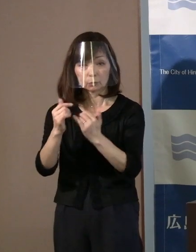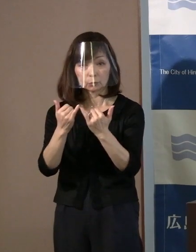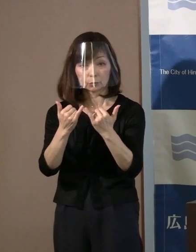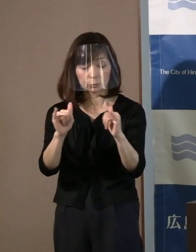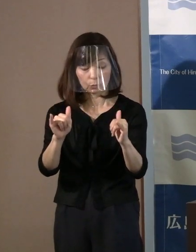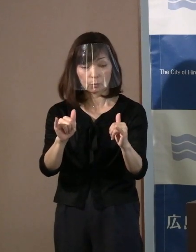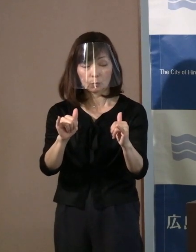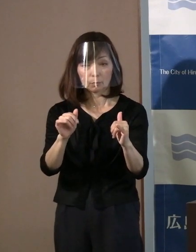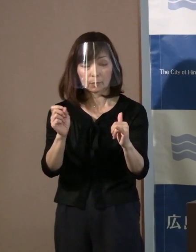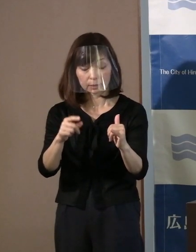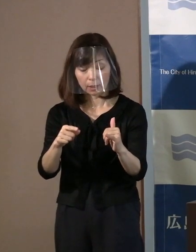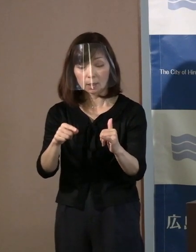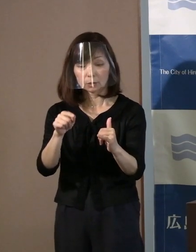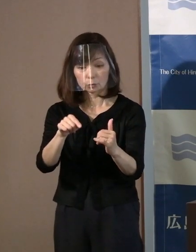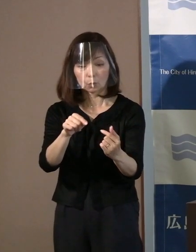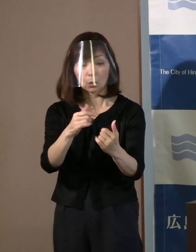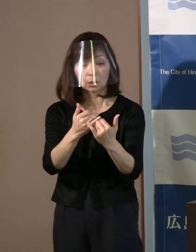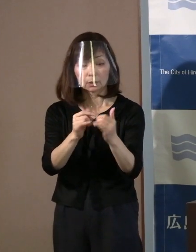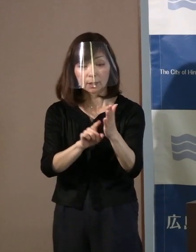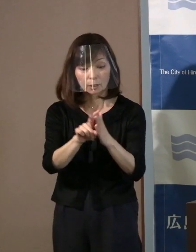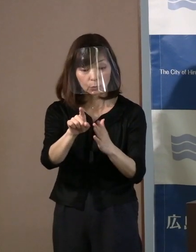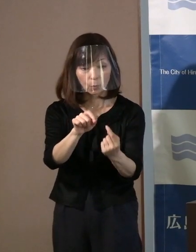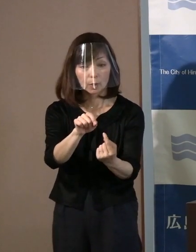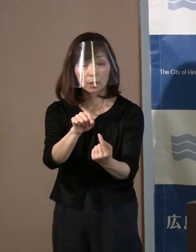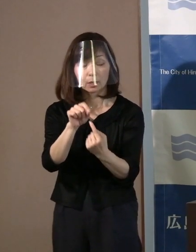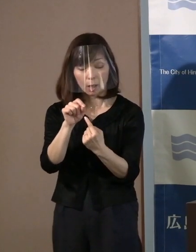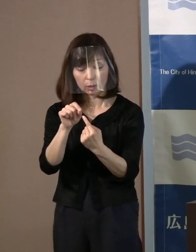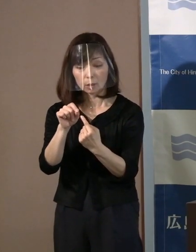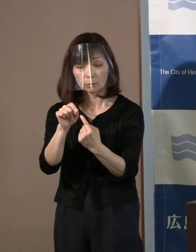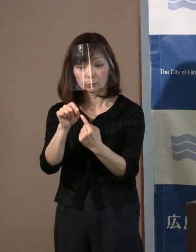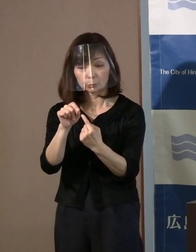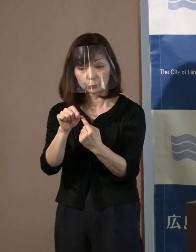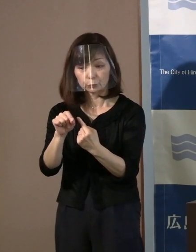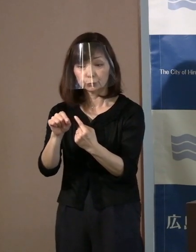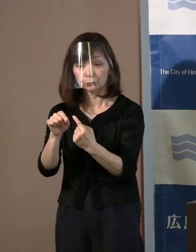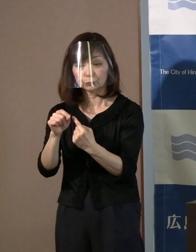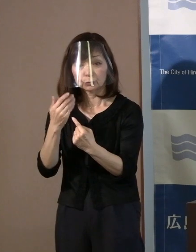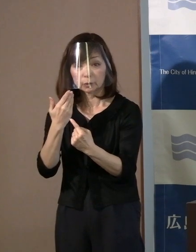市民社会の皆さんの 連帯ということをやるときに､